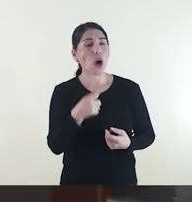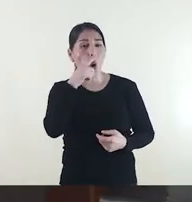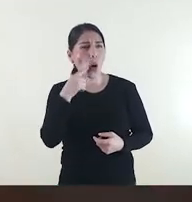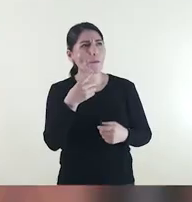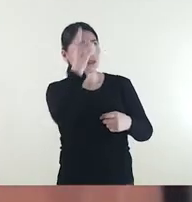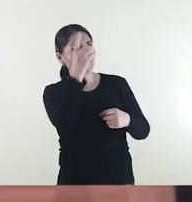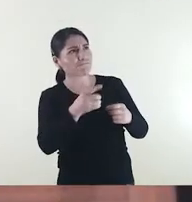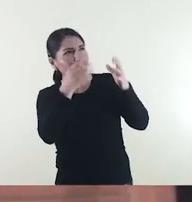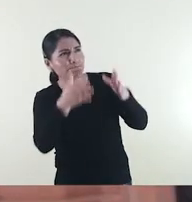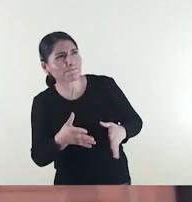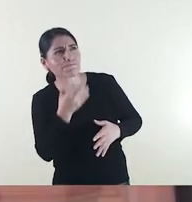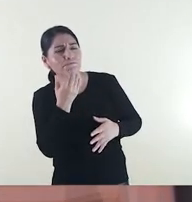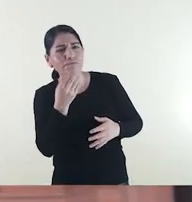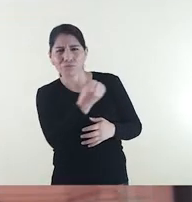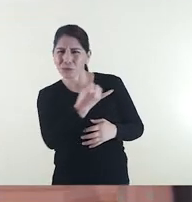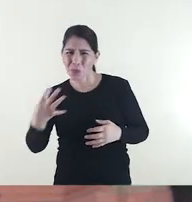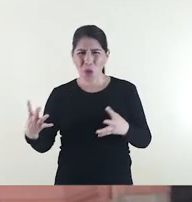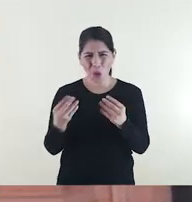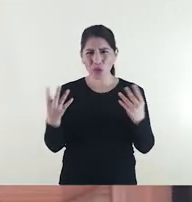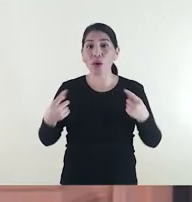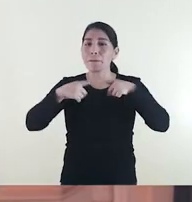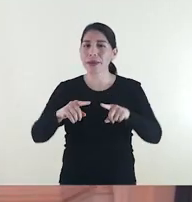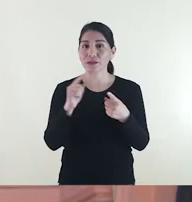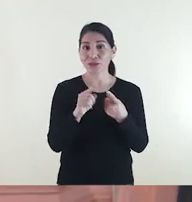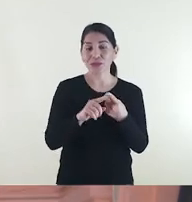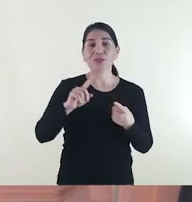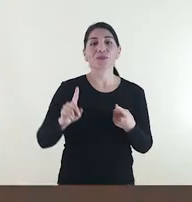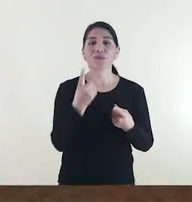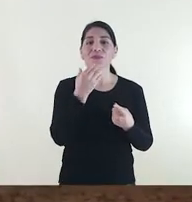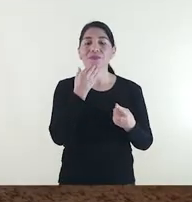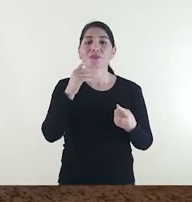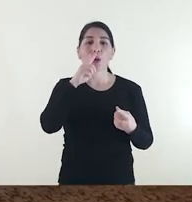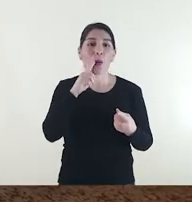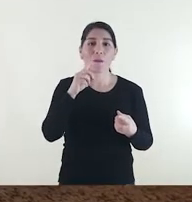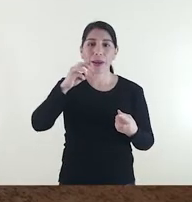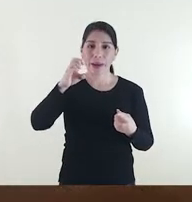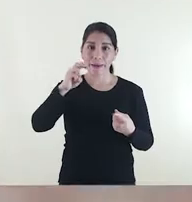del diseño, aunque se puede decir que los principales fueron Máximo Doig y Emilio Parzo.